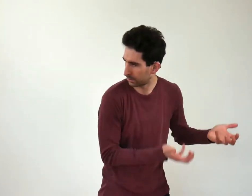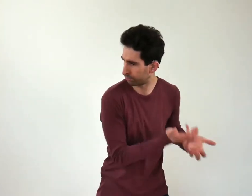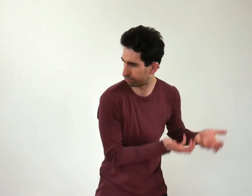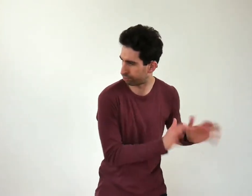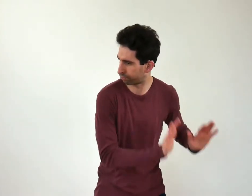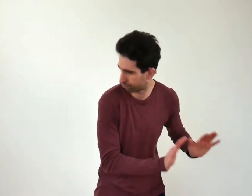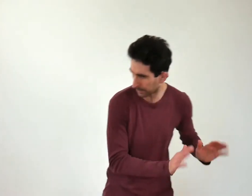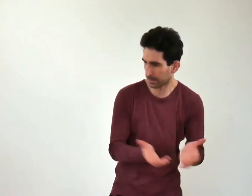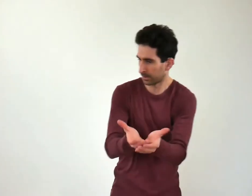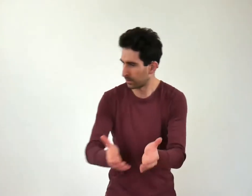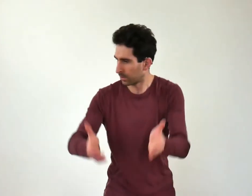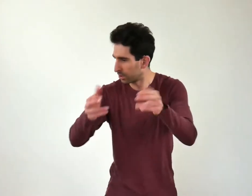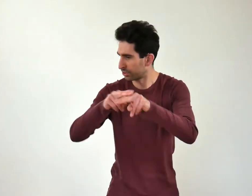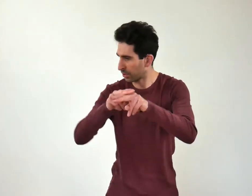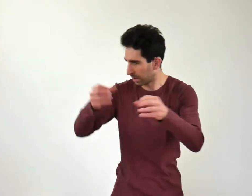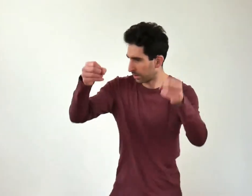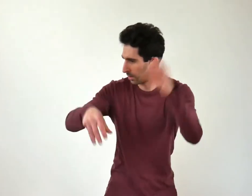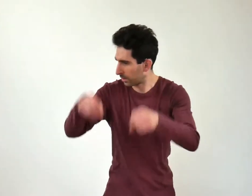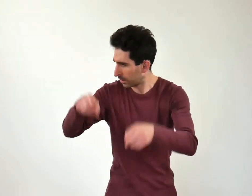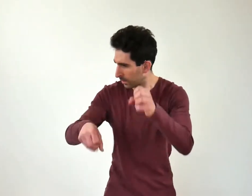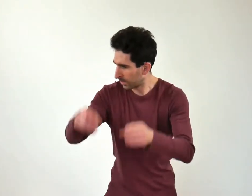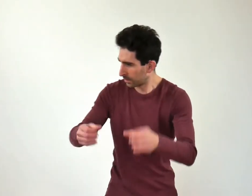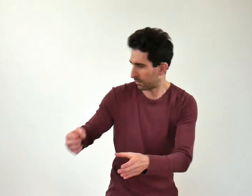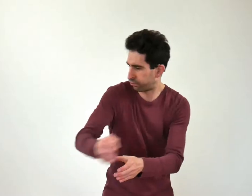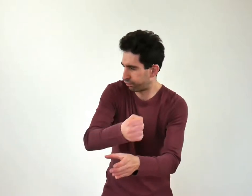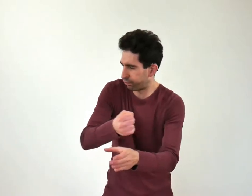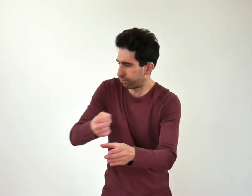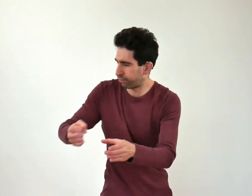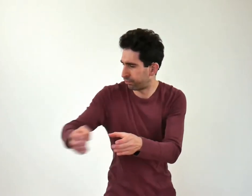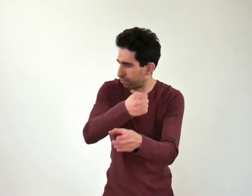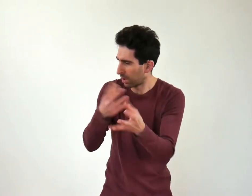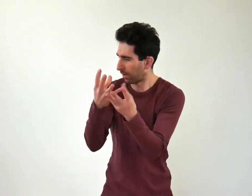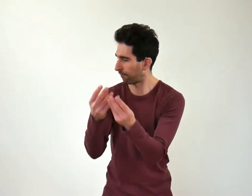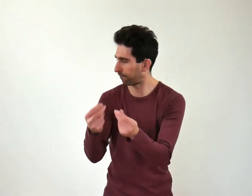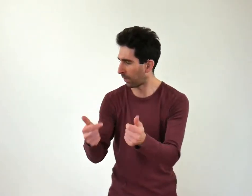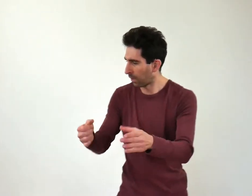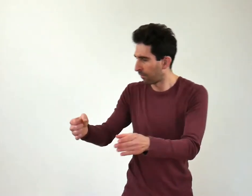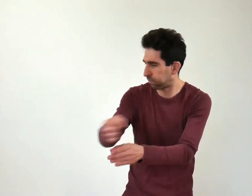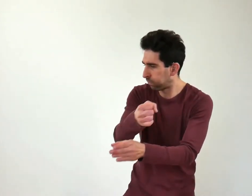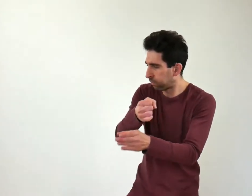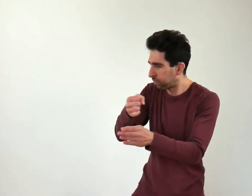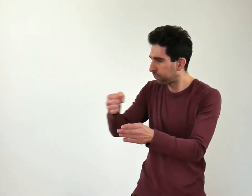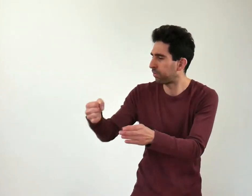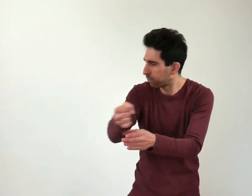*Cuisson* *Préparation du chocolat*